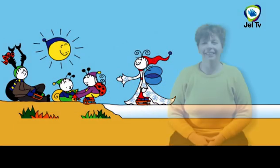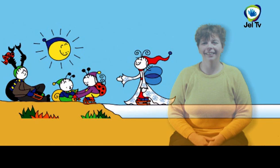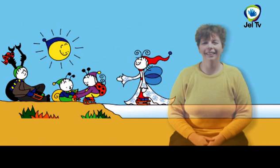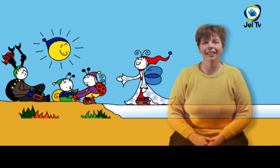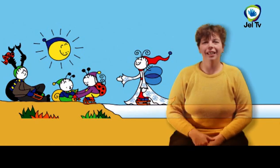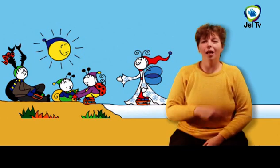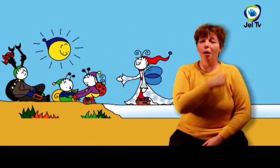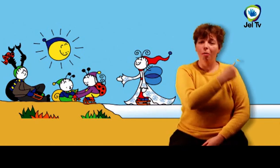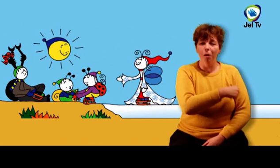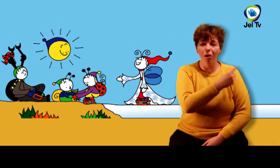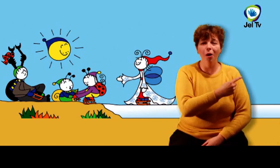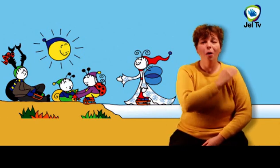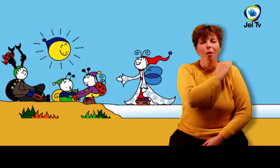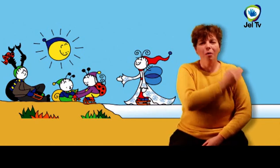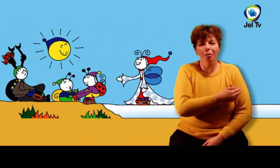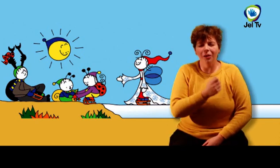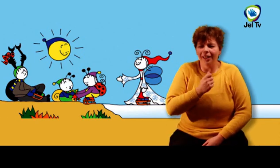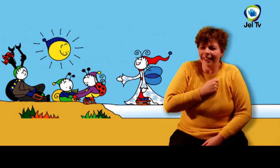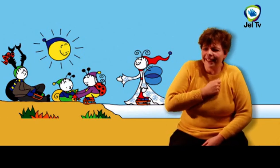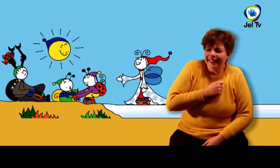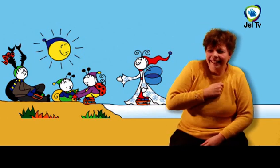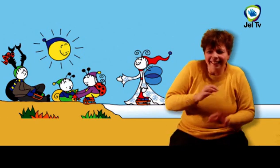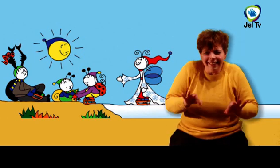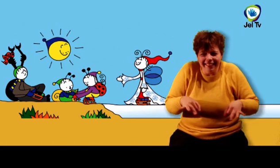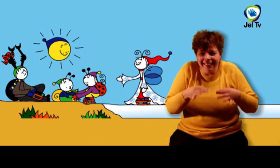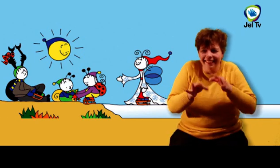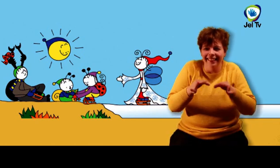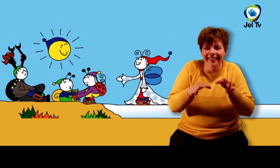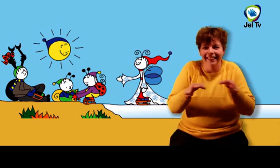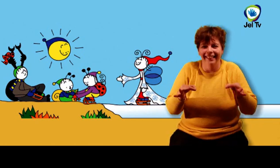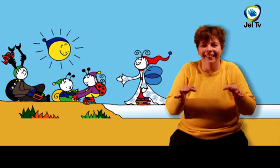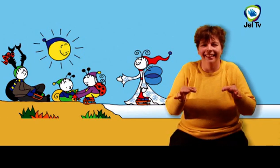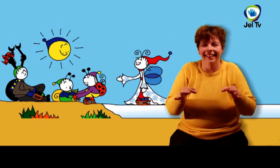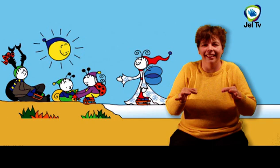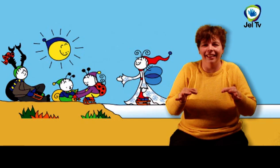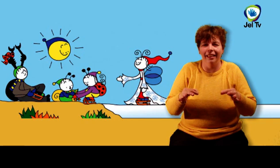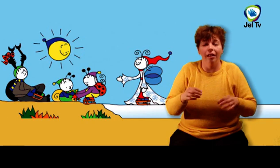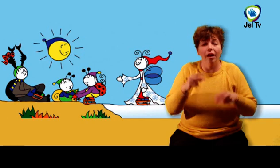Bogyó és Babóca kicsit félve csatolták fel a korcsolyatalpat lábukra.